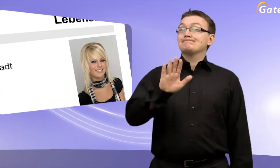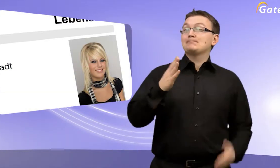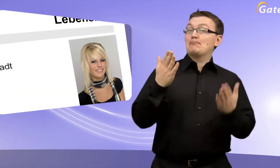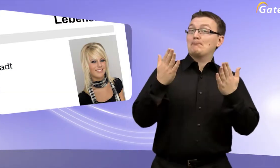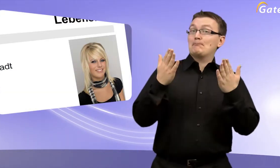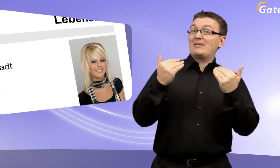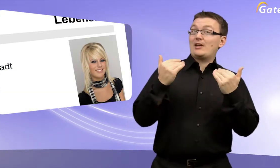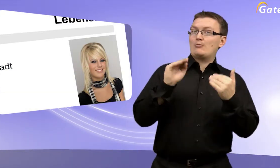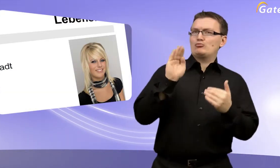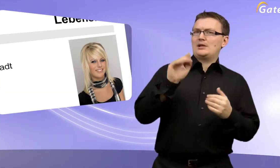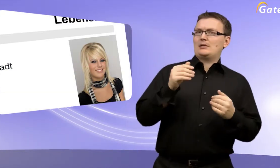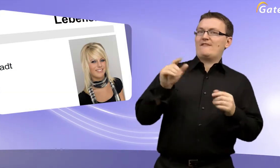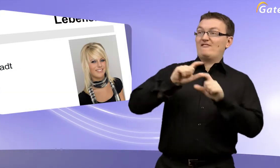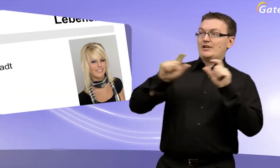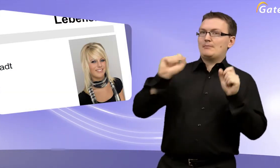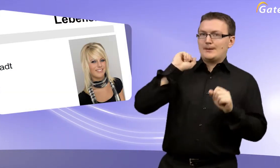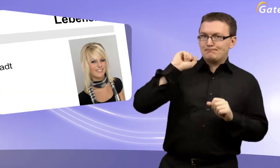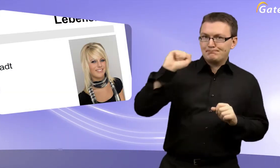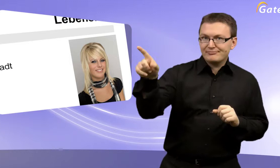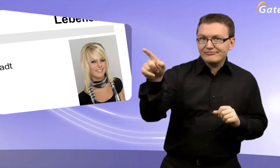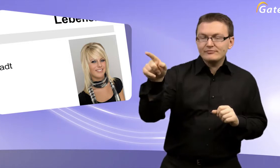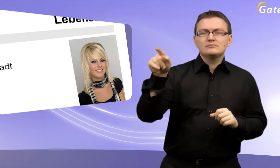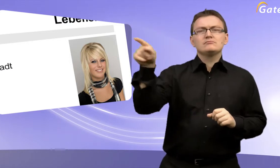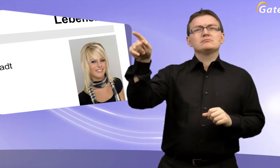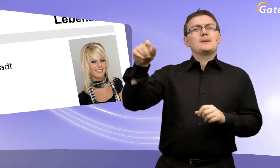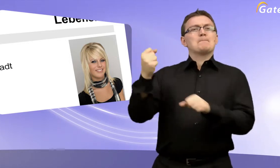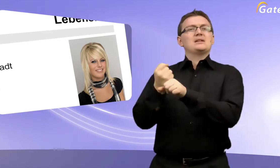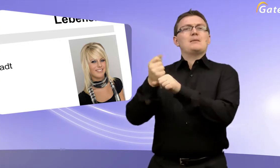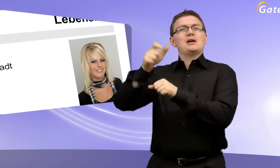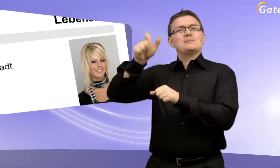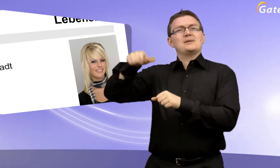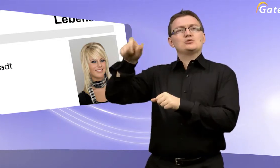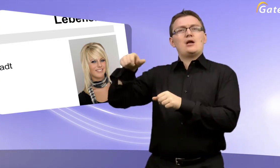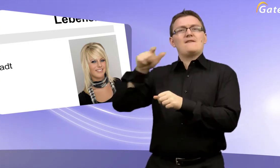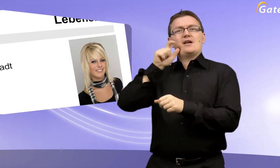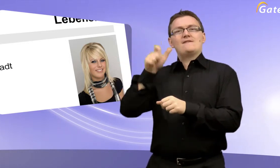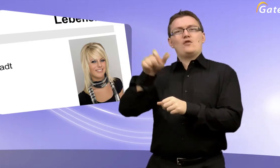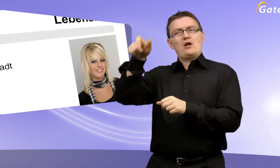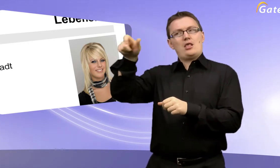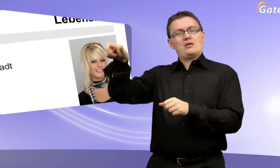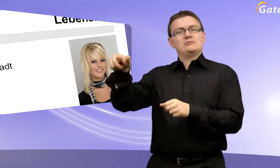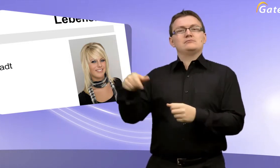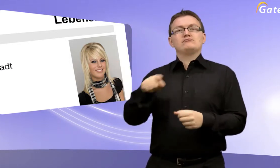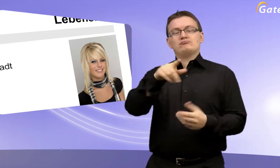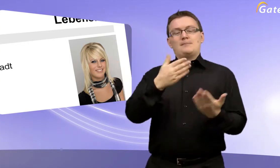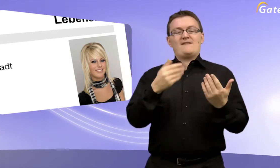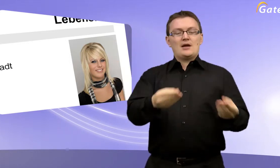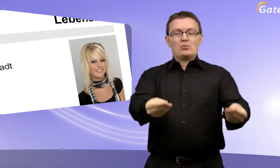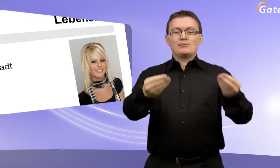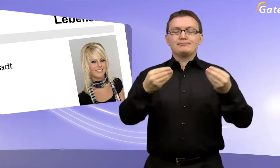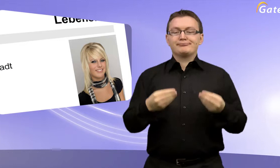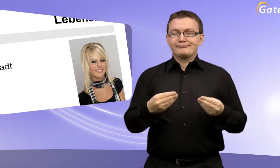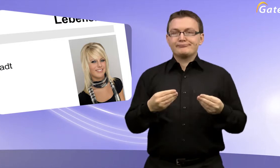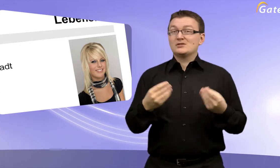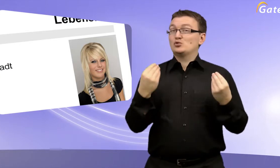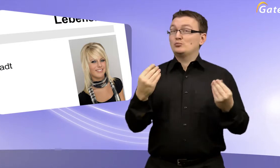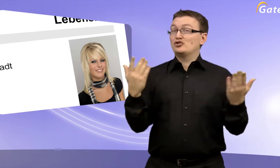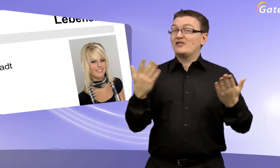Schaut sich der Personalverantwortliche einer Firma in Ihre Bewerbungsunterlagen, so fällt